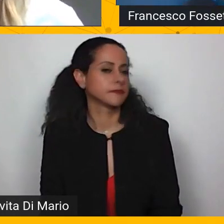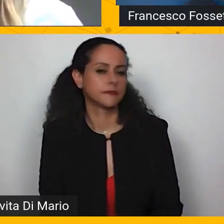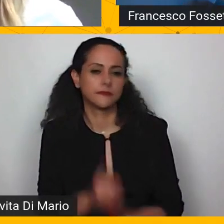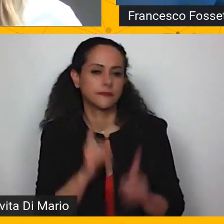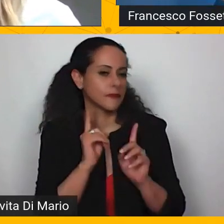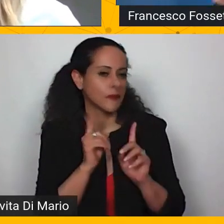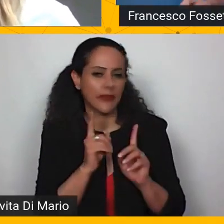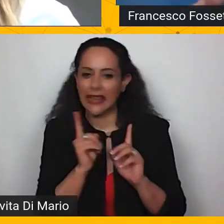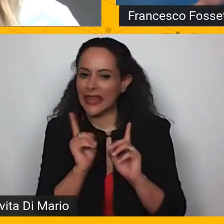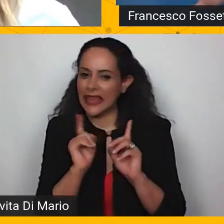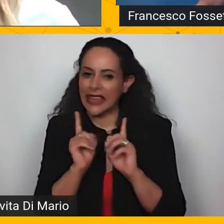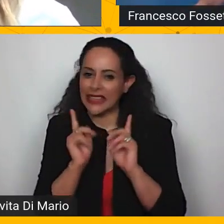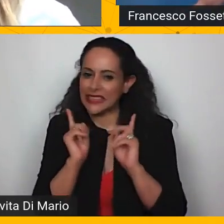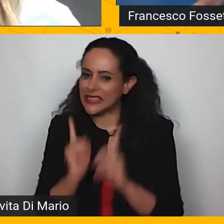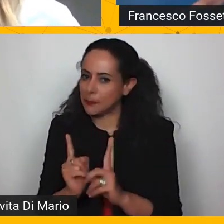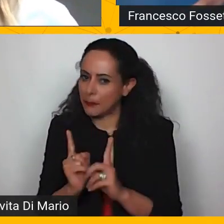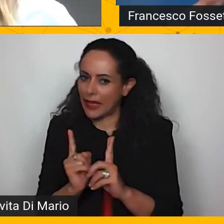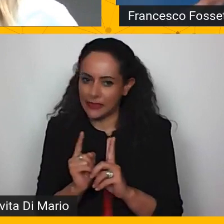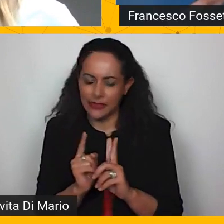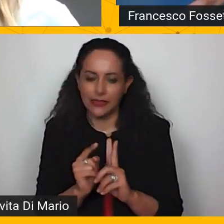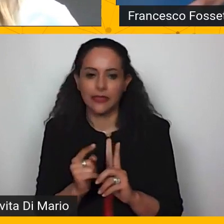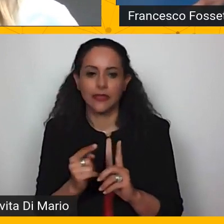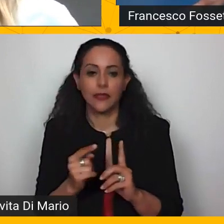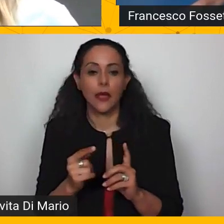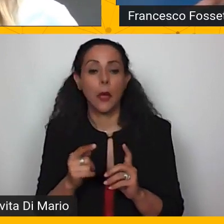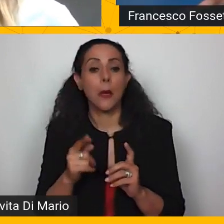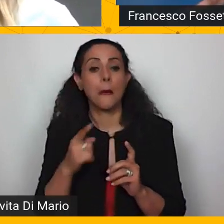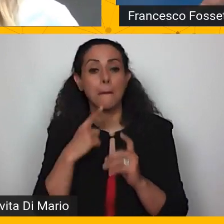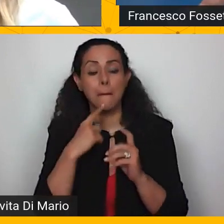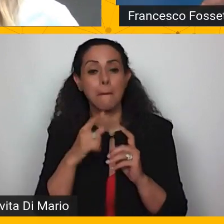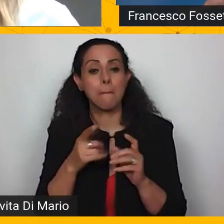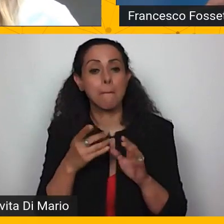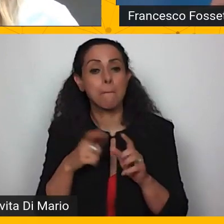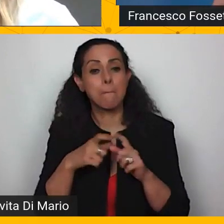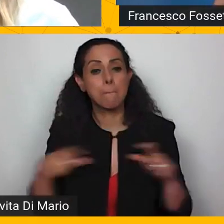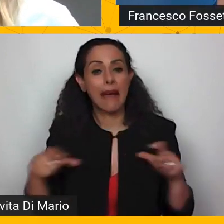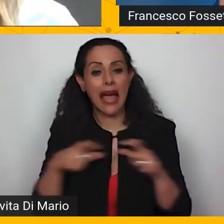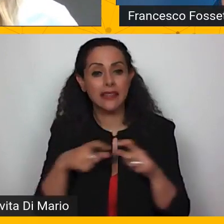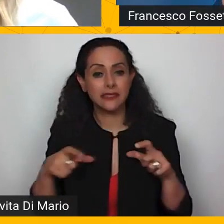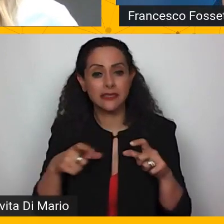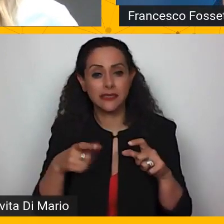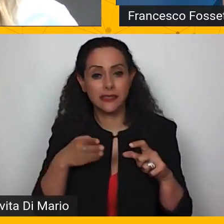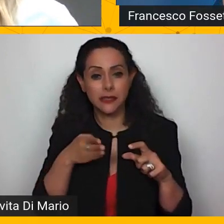realtà dipende hm per quanto